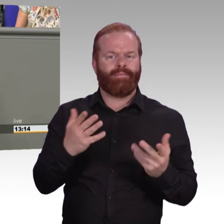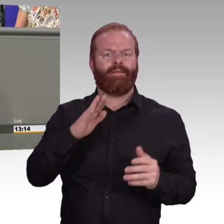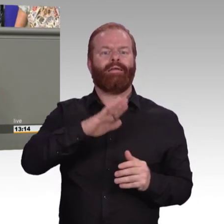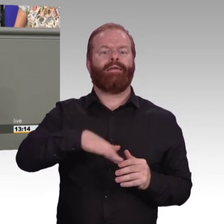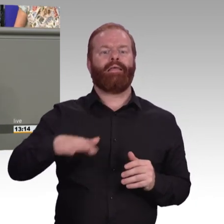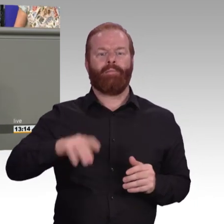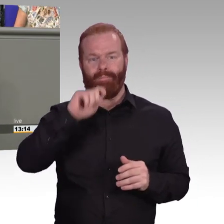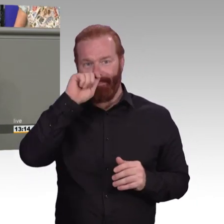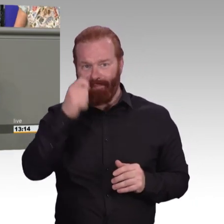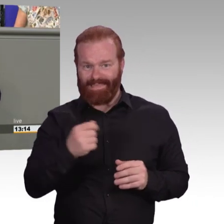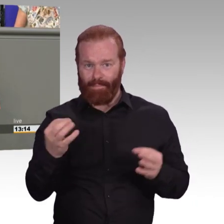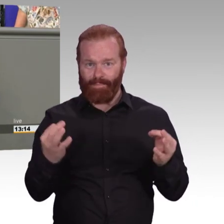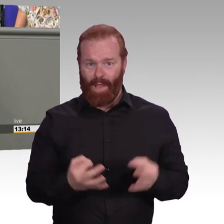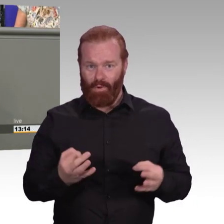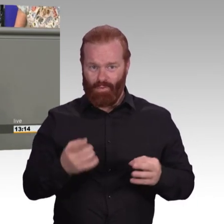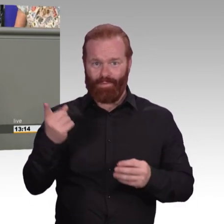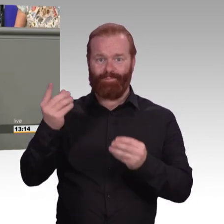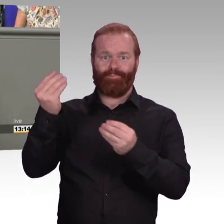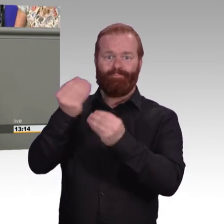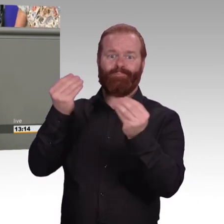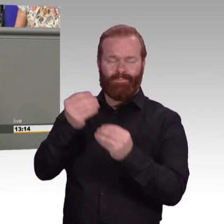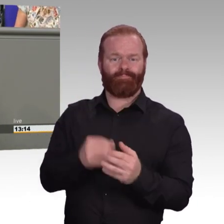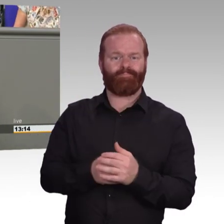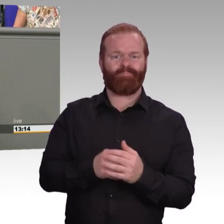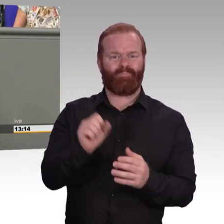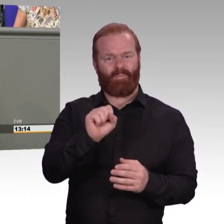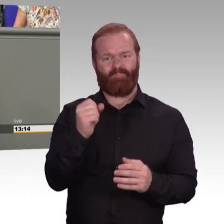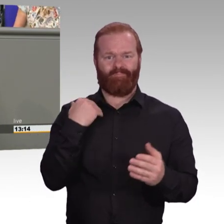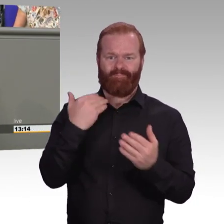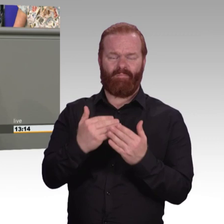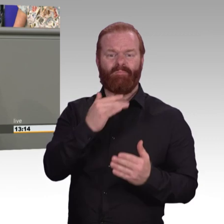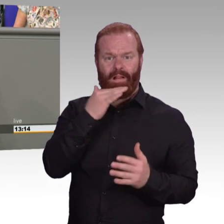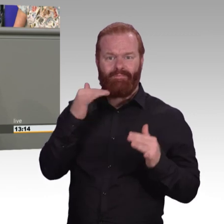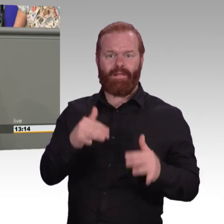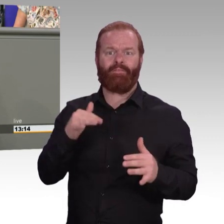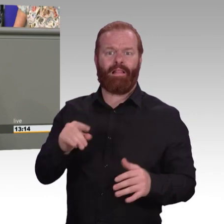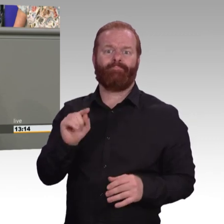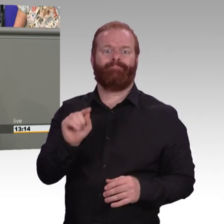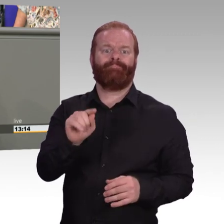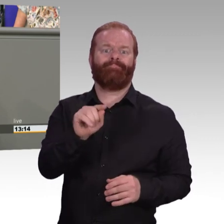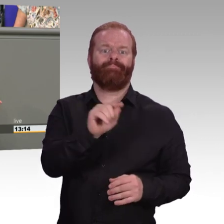als auch im Prozessrecht letztlich noch nicht geeignet sind, um diesen Herausforderungen wirklich nachzukommen.